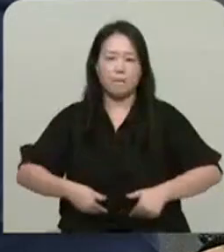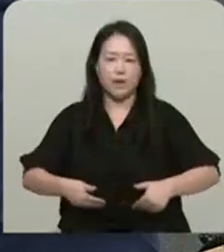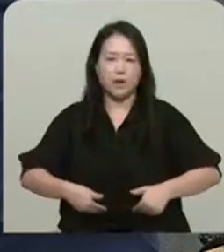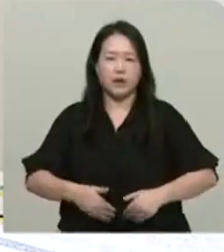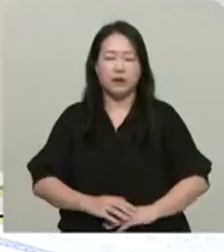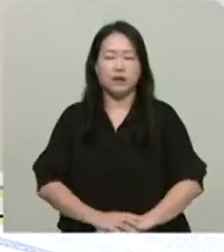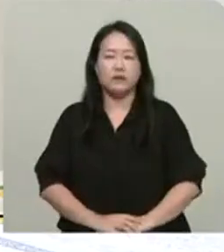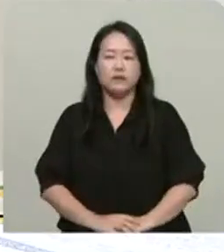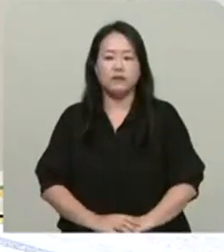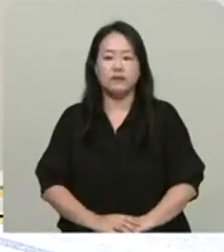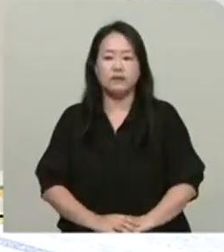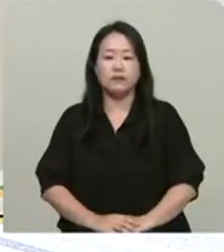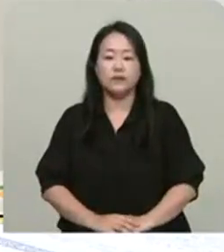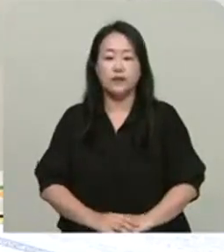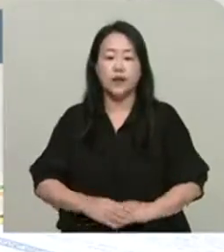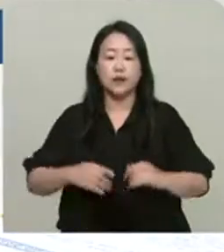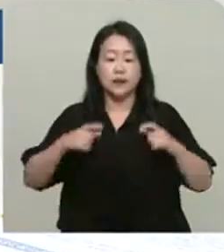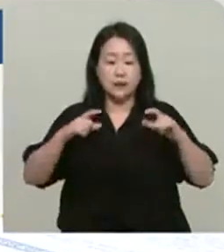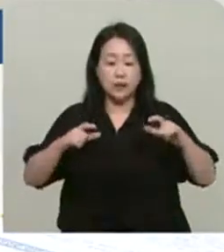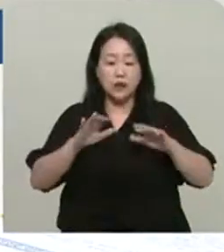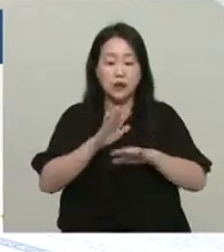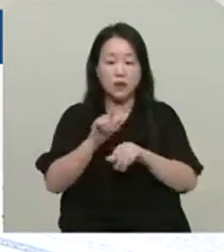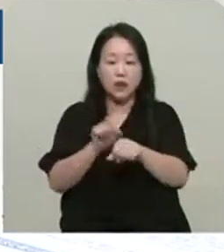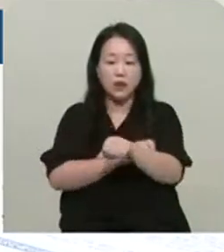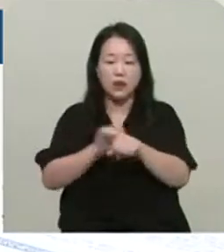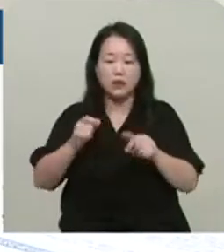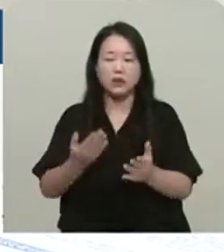조대진/전라북도 과학기술 전문위원 : 특화단지로 지정받은 지역 안에